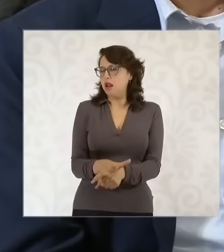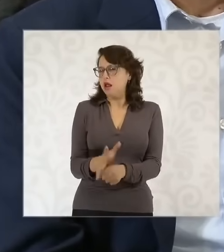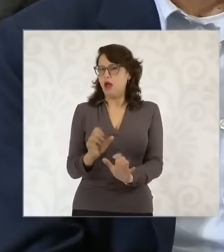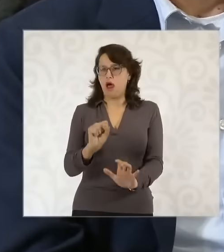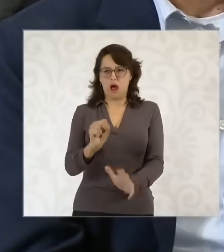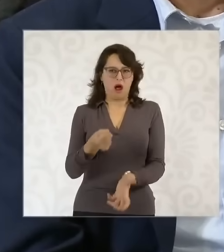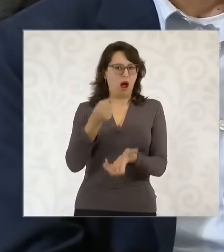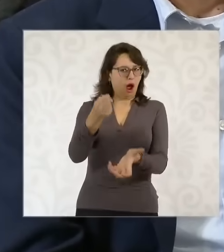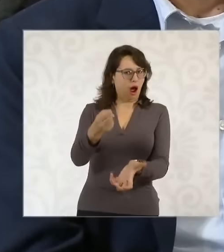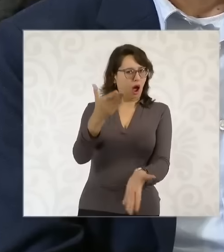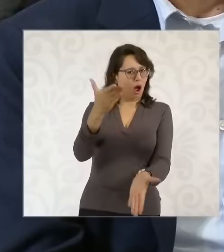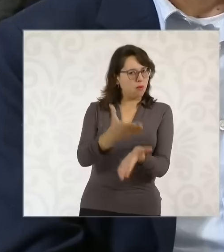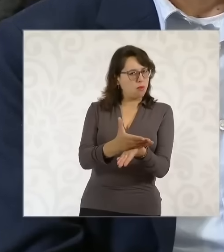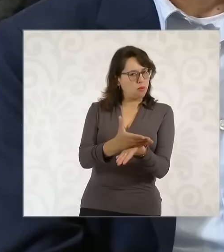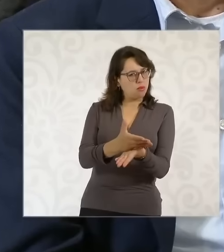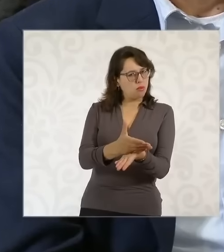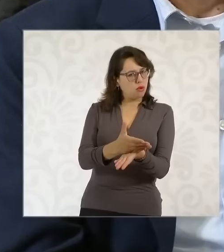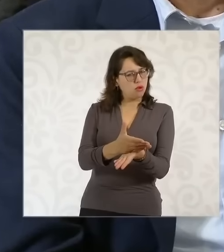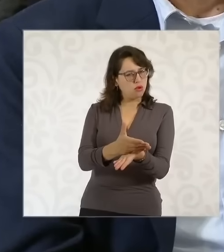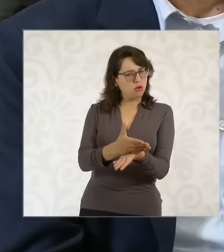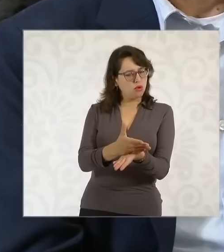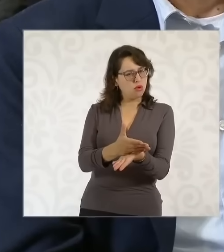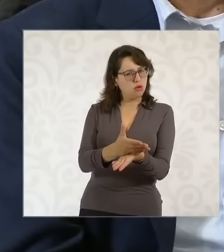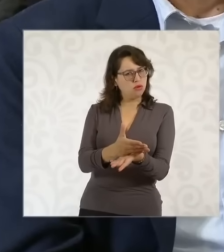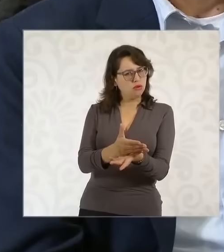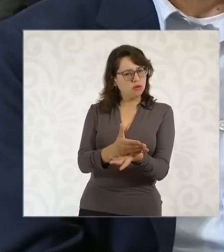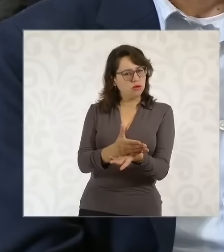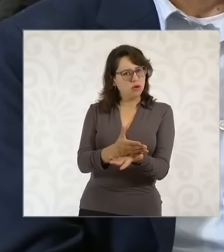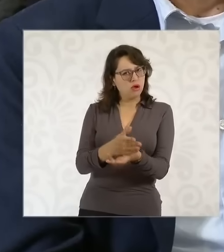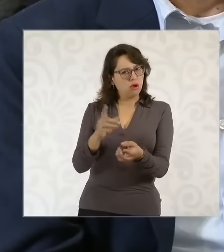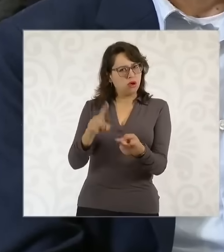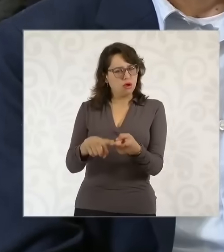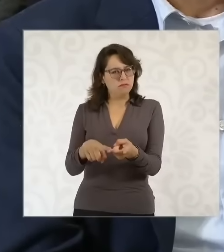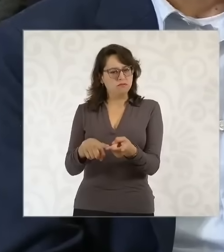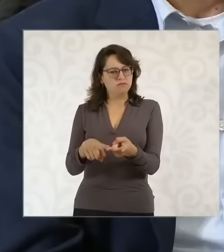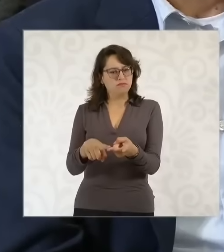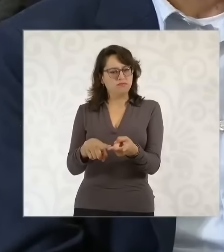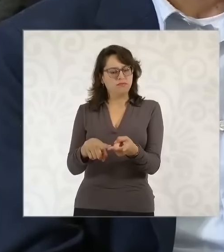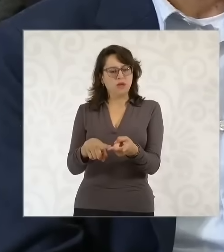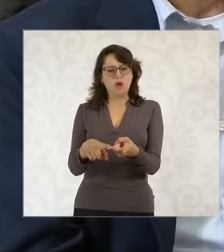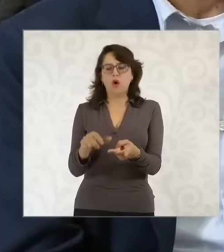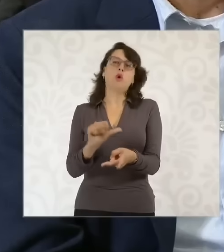que va a haber en 2026 un apoyo. Eh, están los eh líneas también revolventes que tiene